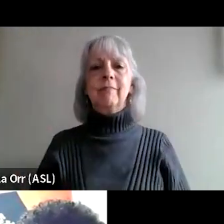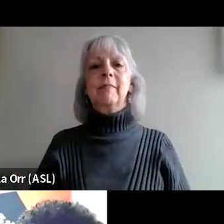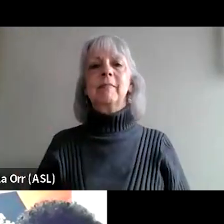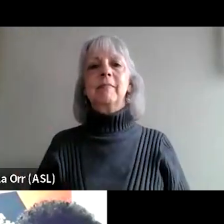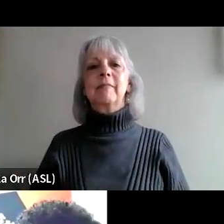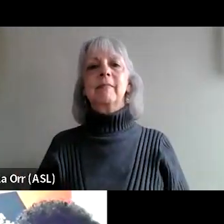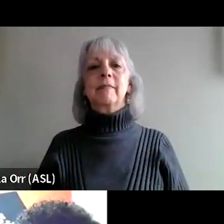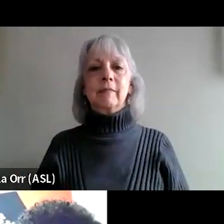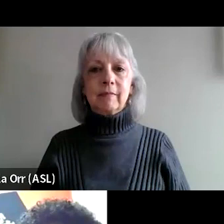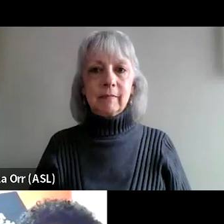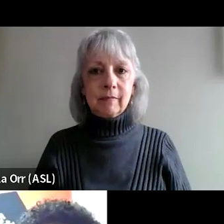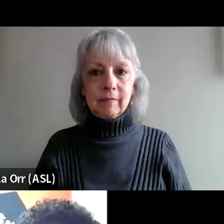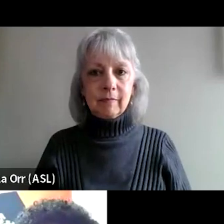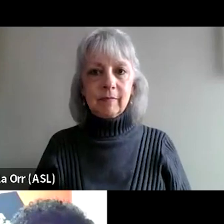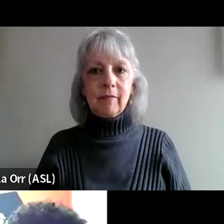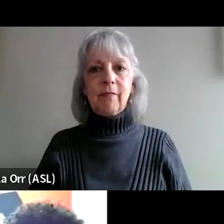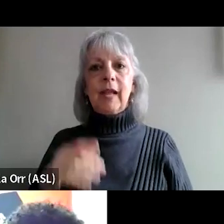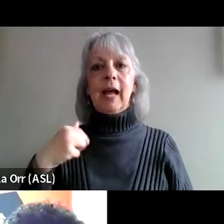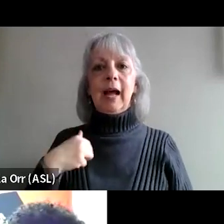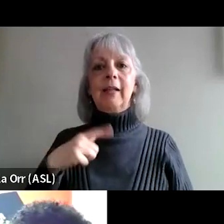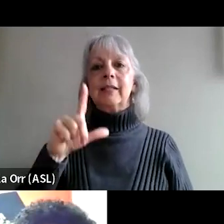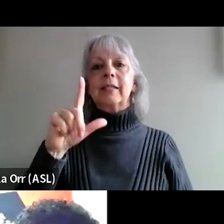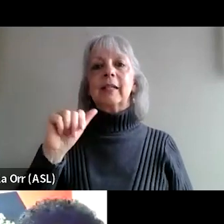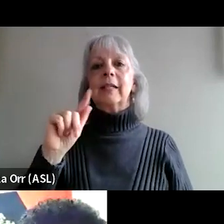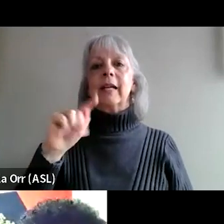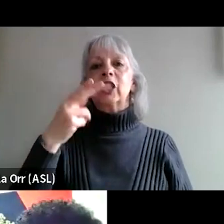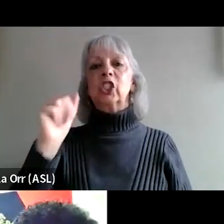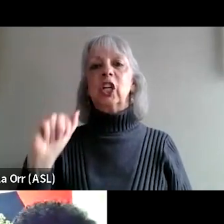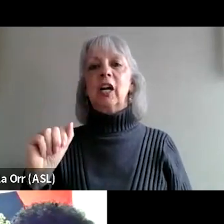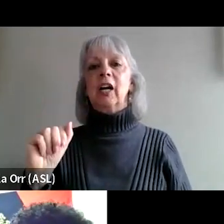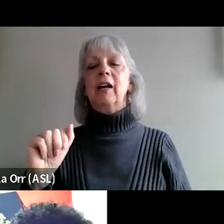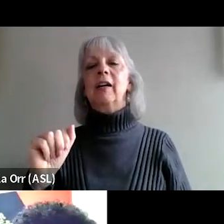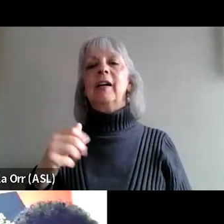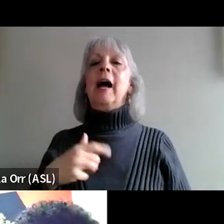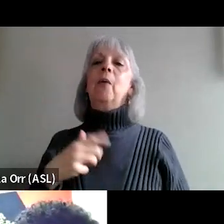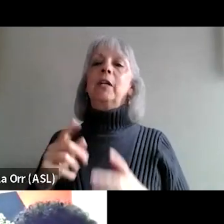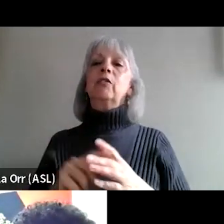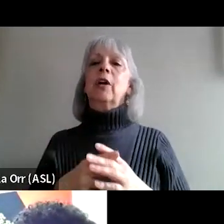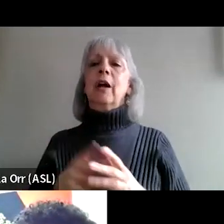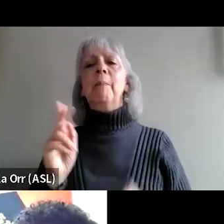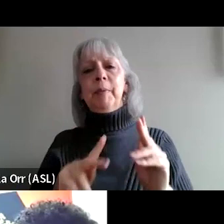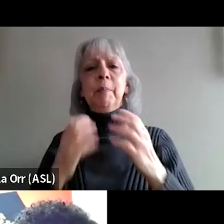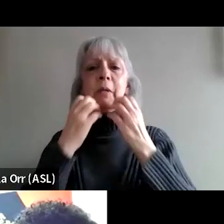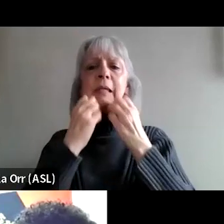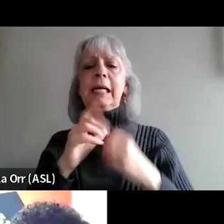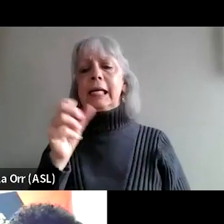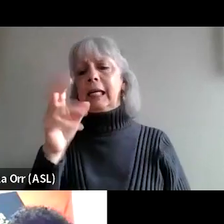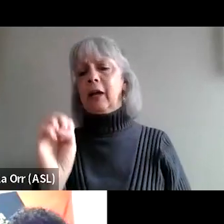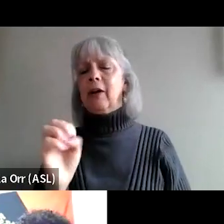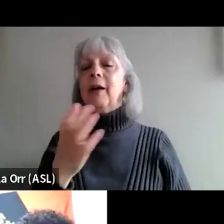Si le parece bien a DeAnthony, me gustaría comenzar, quiero decir que a la gente sí le interesa. Puede que no siempre lo veamos